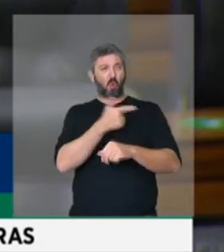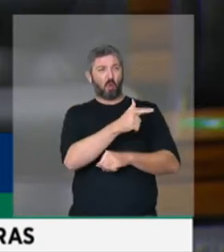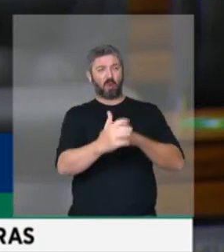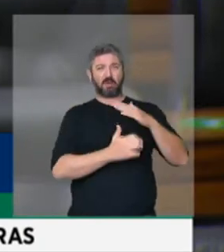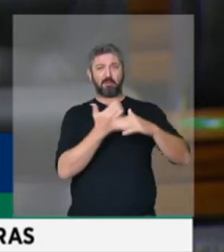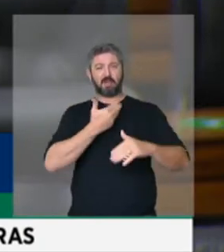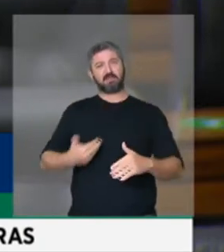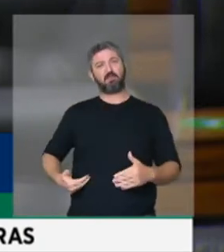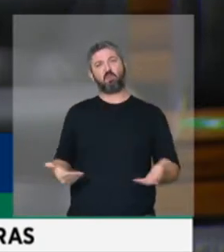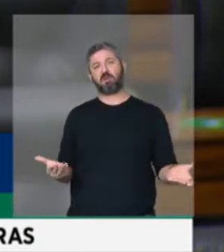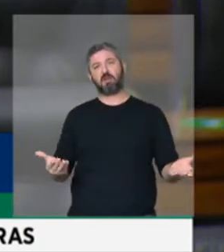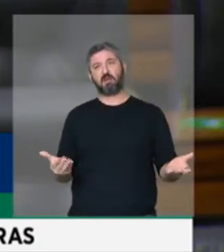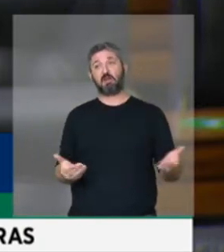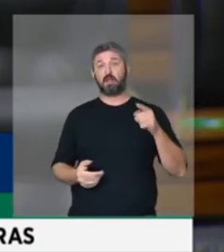ABSOLUTAMENTE NADA QUER LIQUIDAR O PATRIMÔNIO